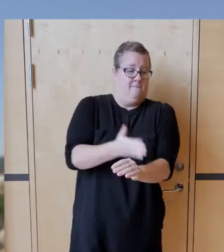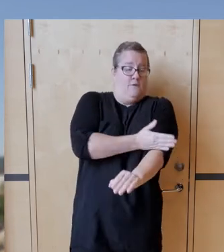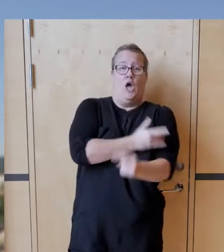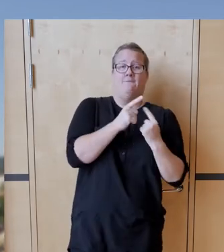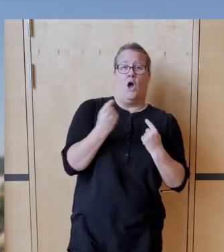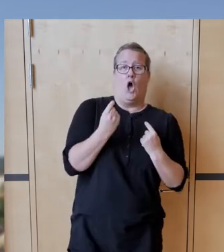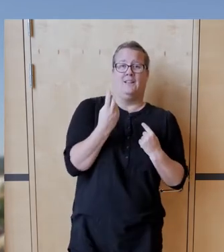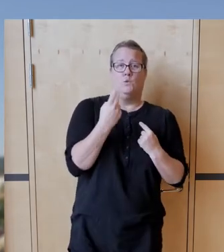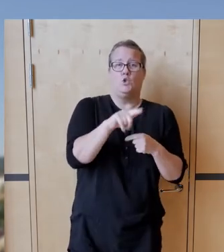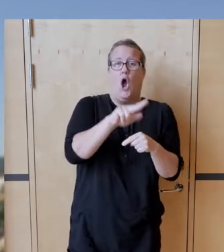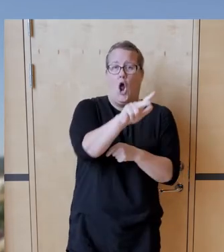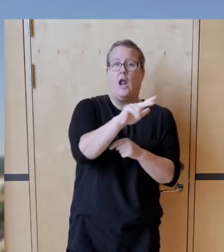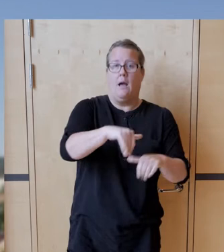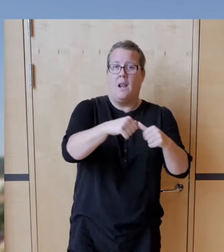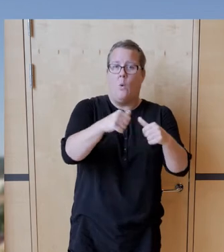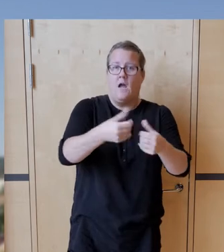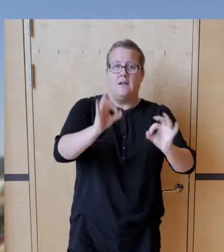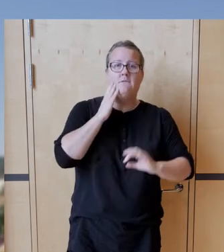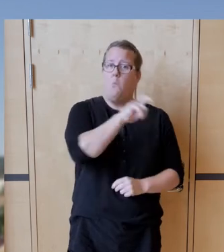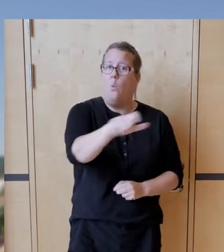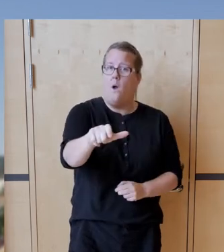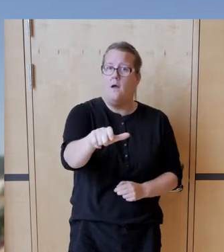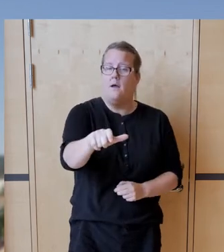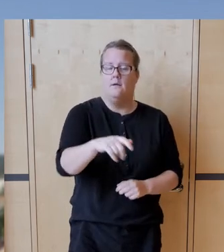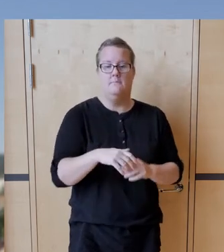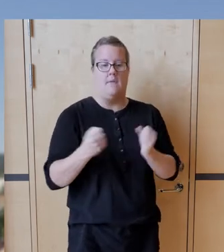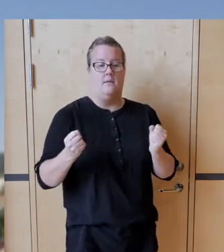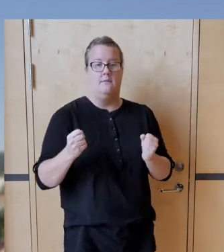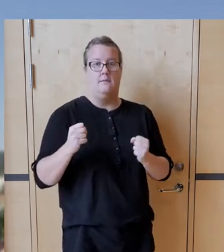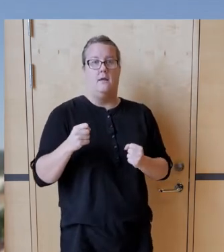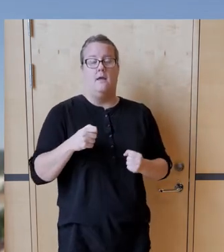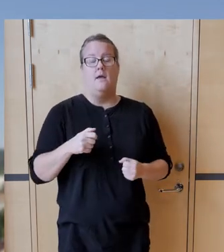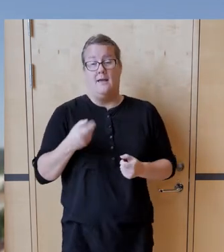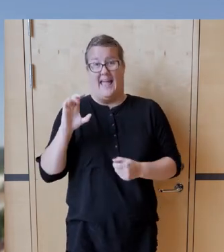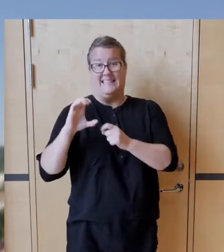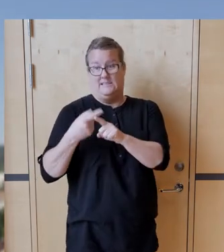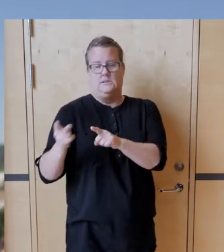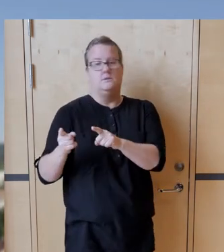Det här säger du inte Socialdemokraterna och Vänsterpartiet i kommunstyrelsens förslag